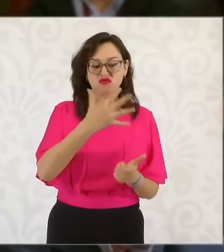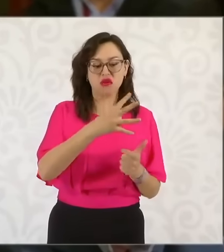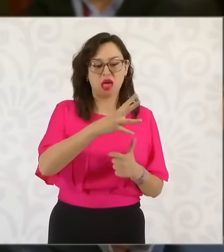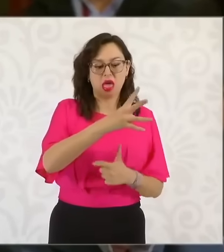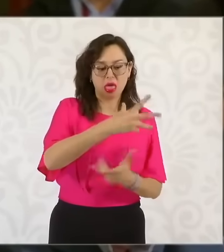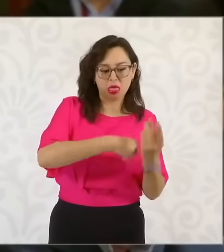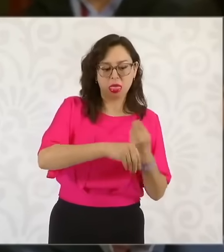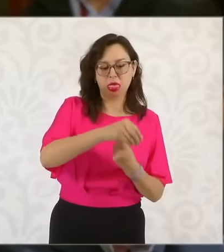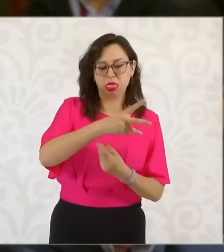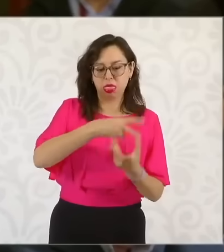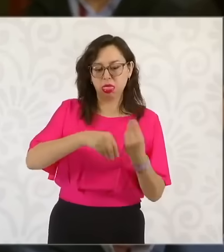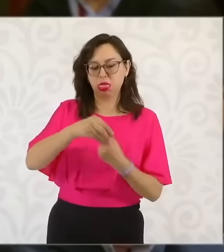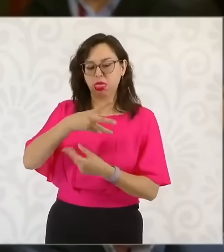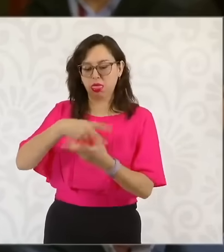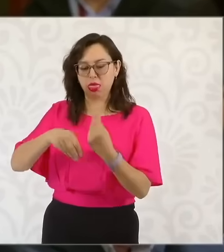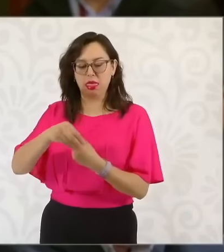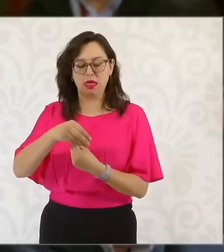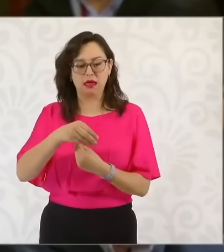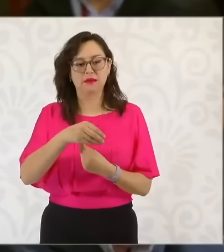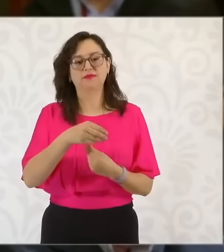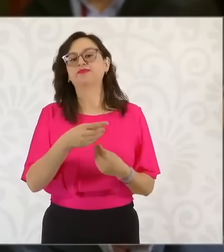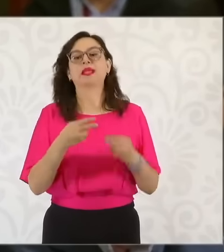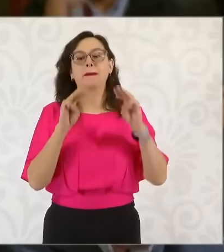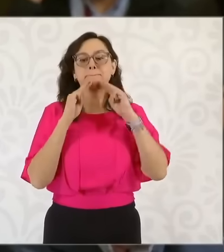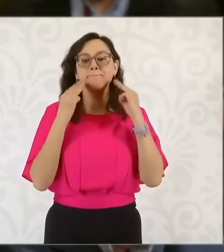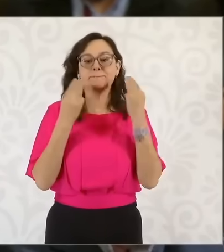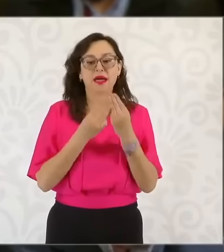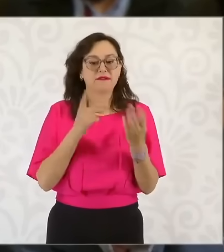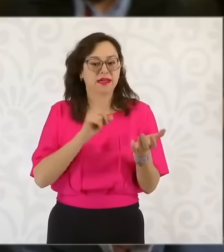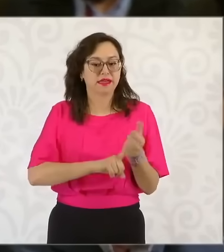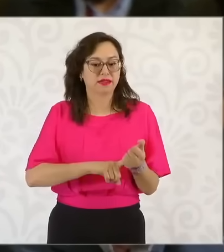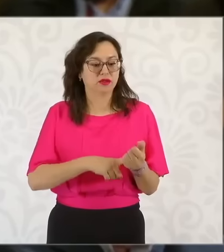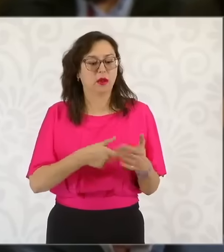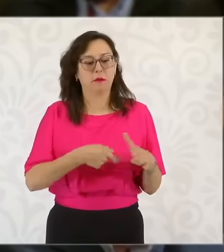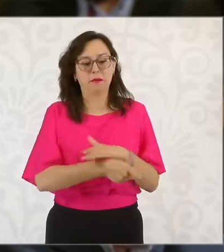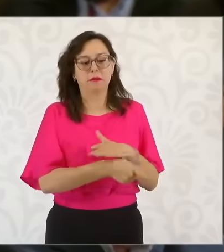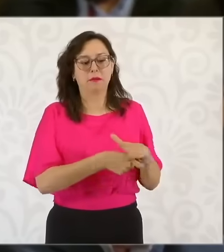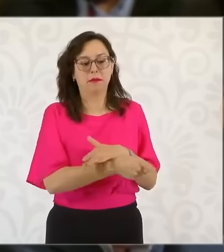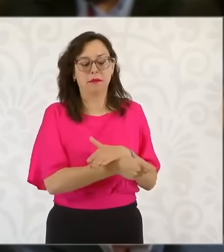es dinero sucio del narcotráfico que llega y se mete al banco pues sí pero también es dinero de